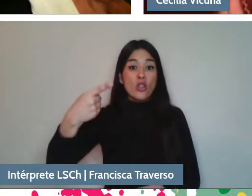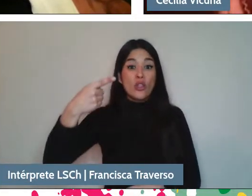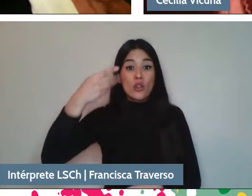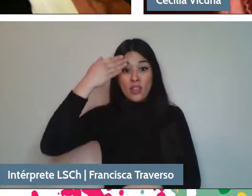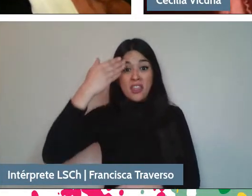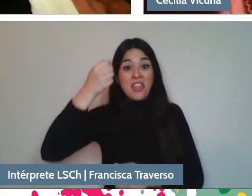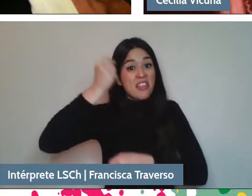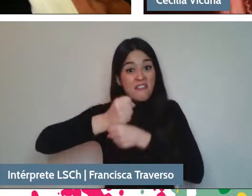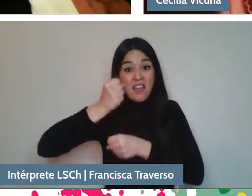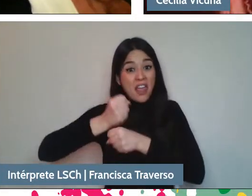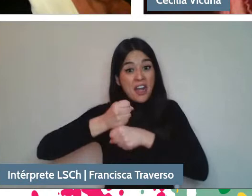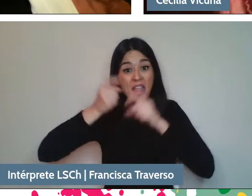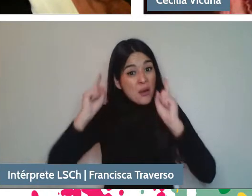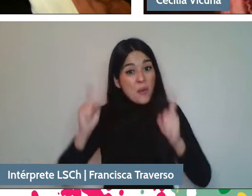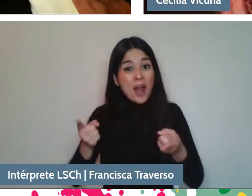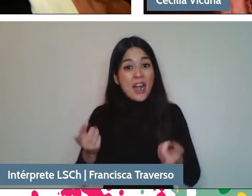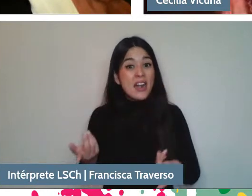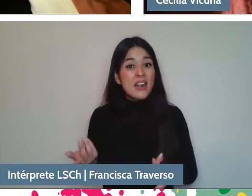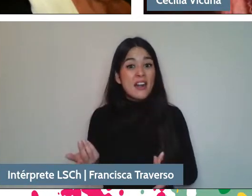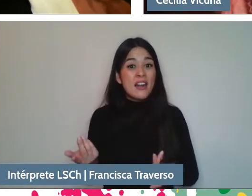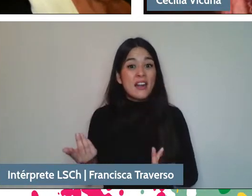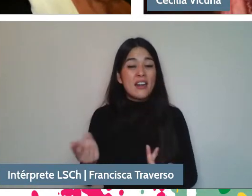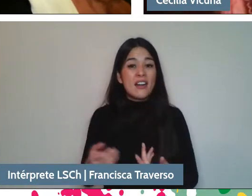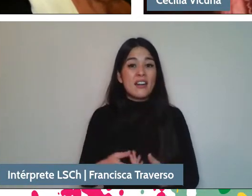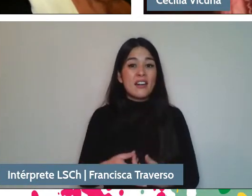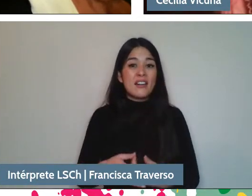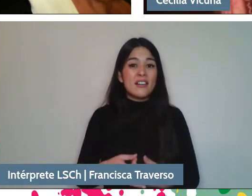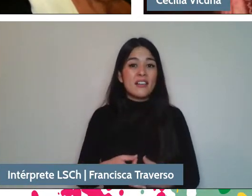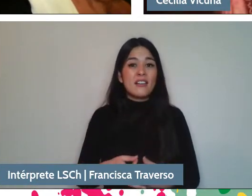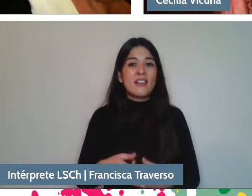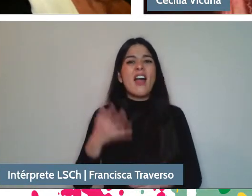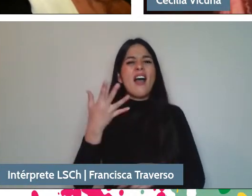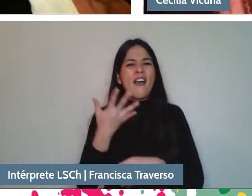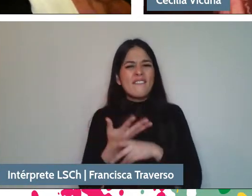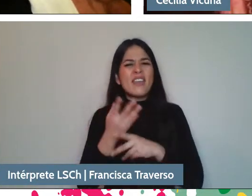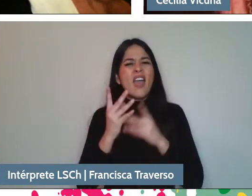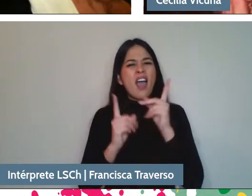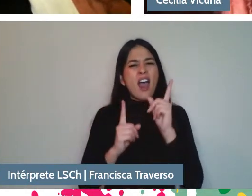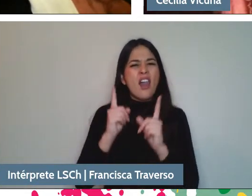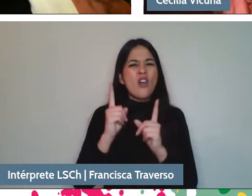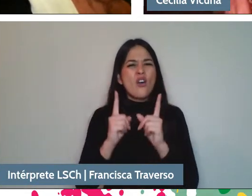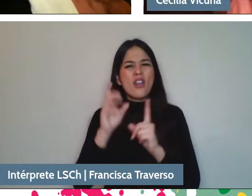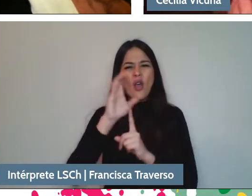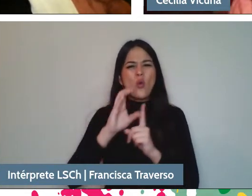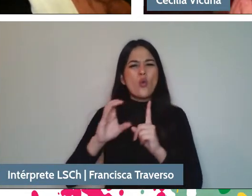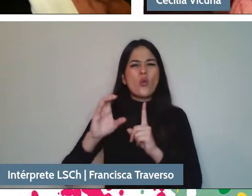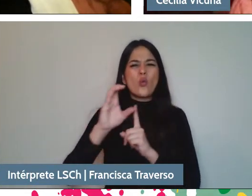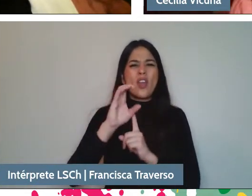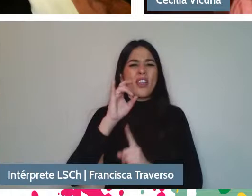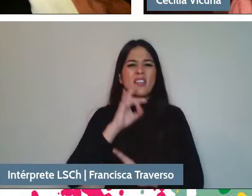Entonces, había un gozo en la cultura chilena que yo nunca he vuelto a ver. Lo volví a ver en el estallido